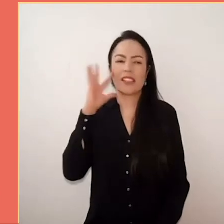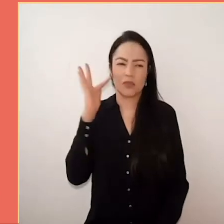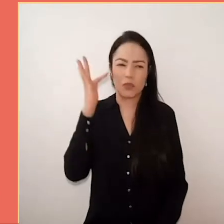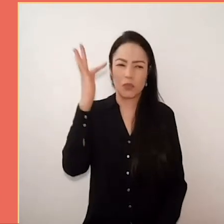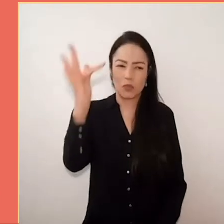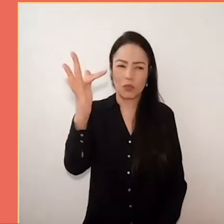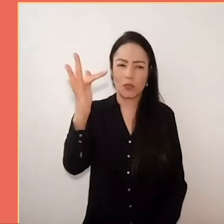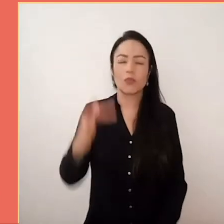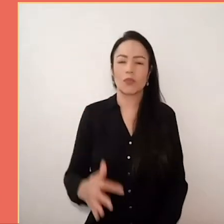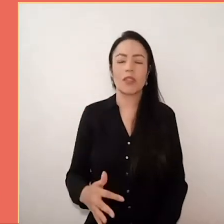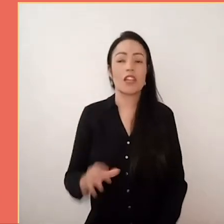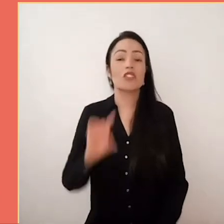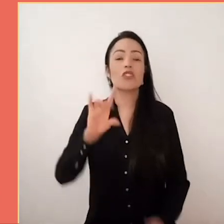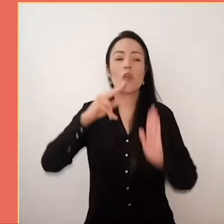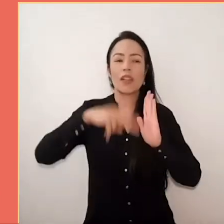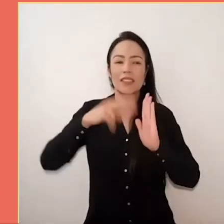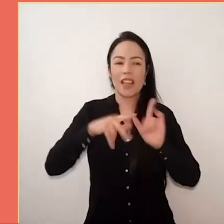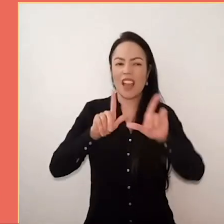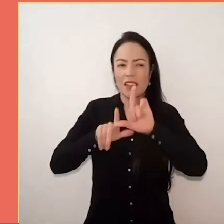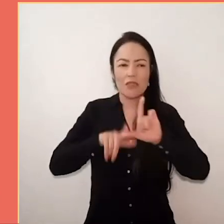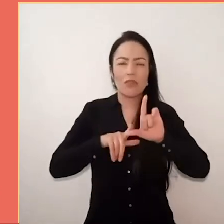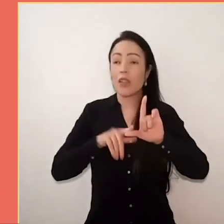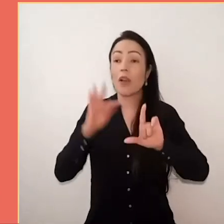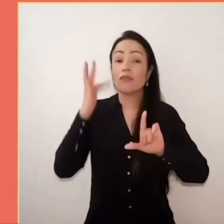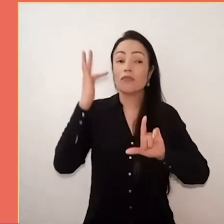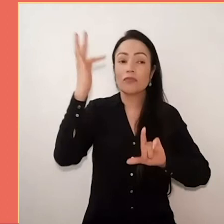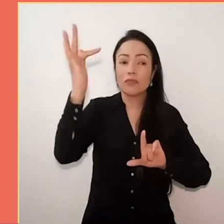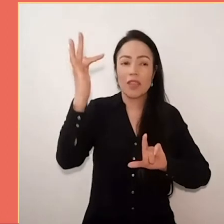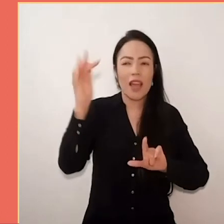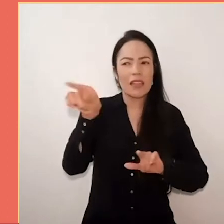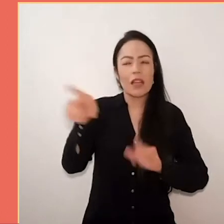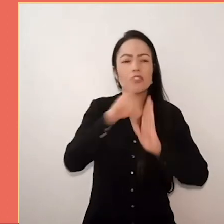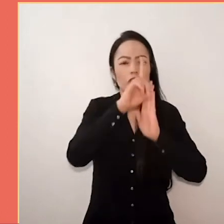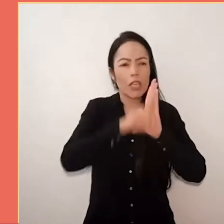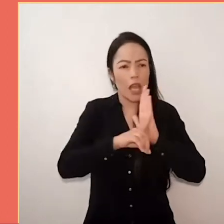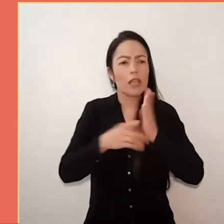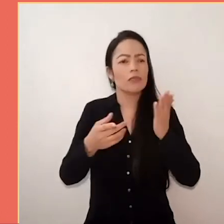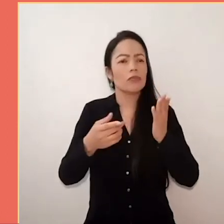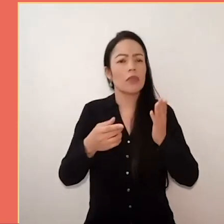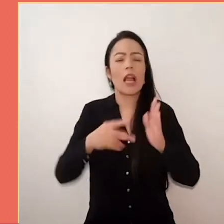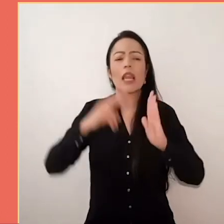pra além do leitor literário, eu penso nesse leitor de direitos, leitor de…